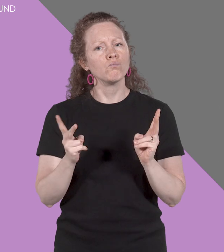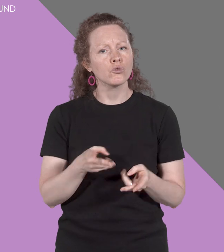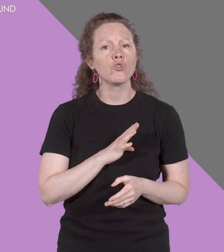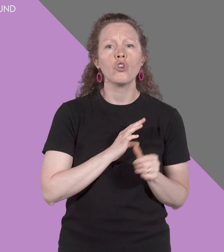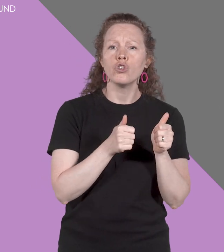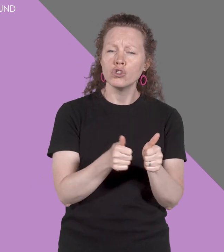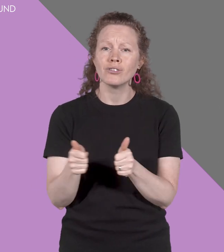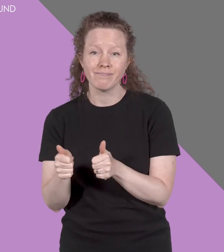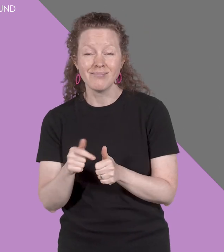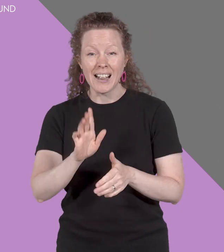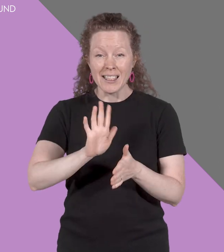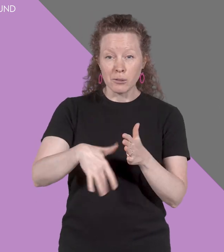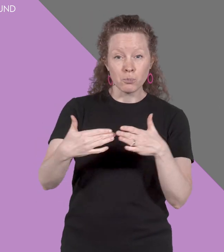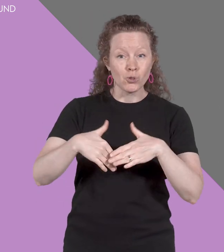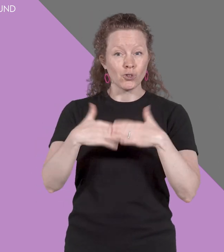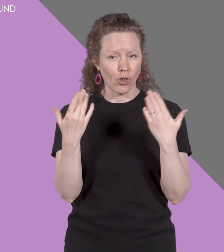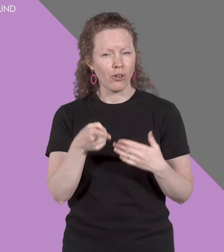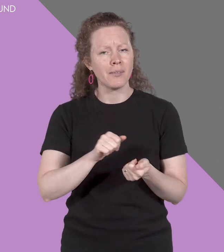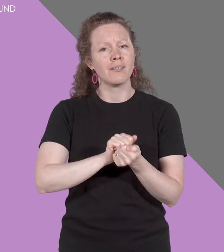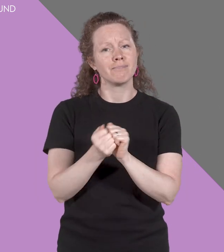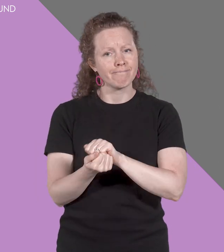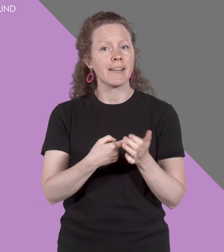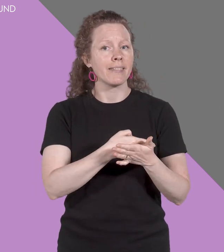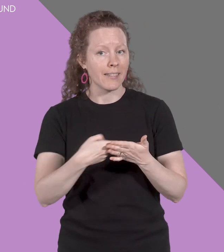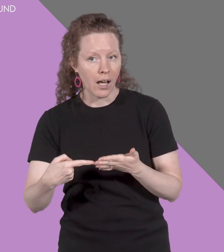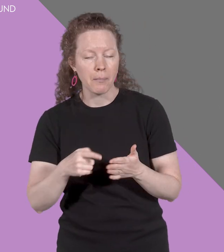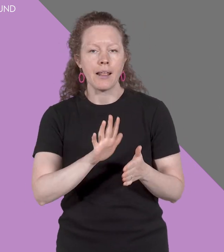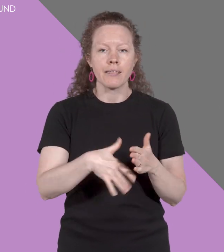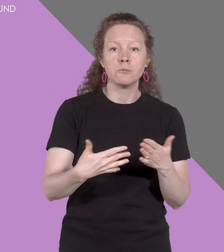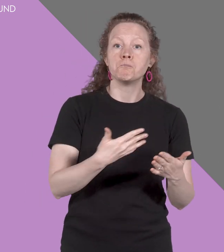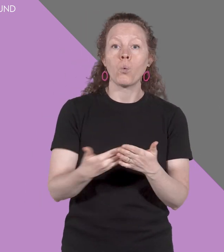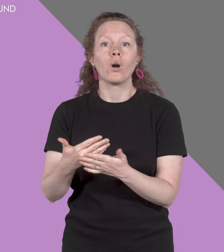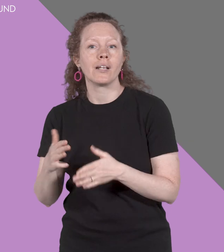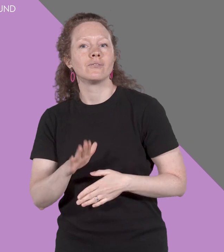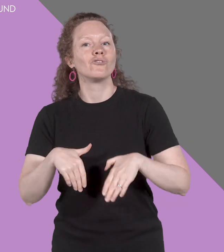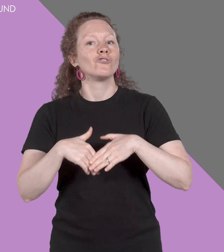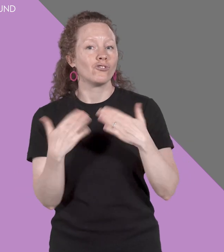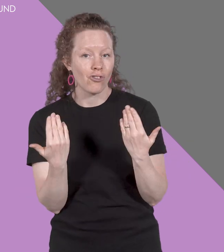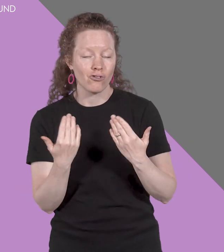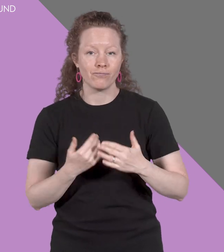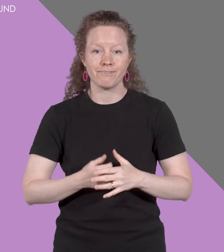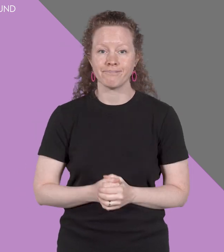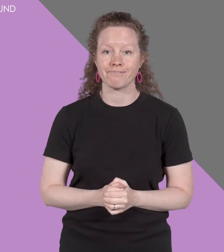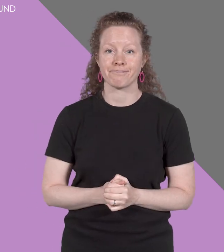De önskade också att teckenspråksdagens namn ska ändras till ”teckenspråkens dag”.